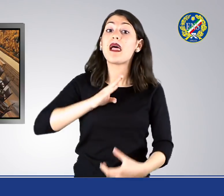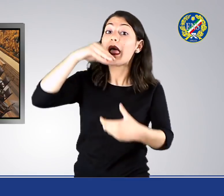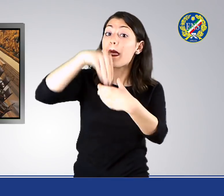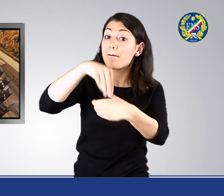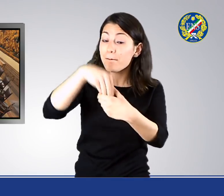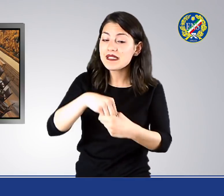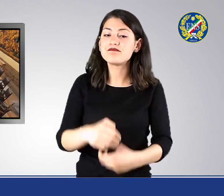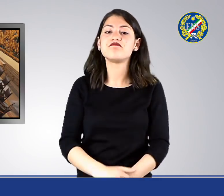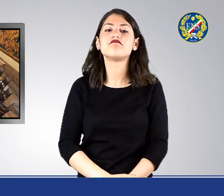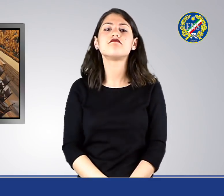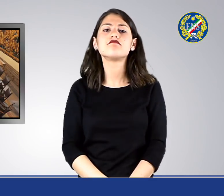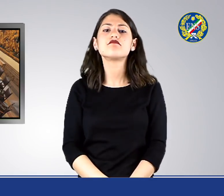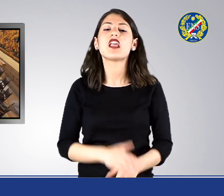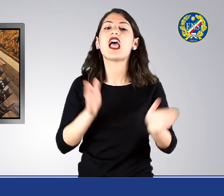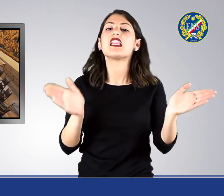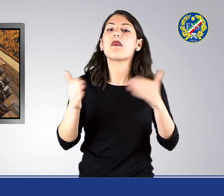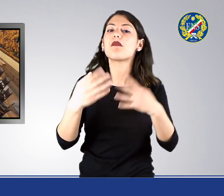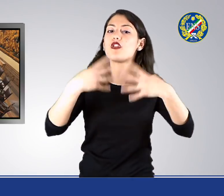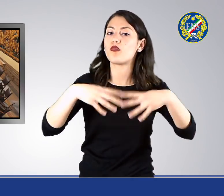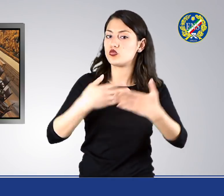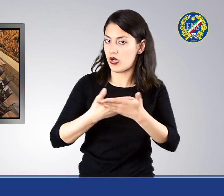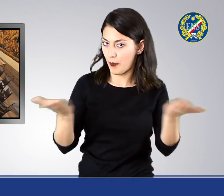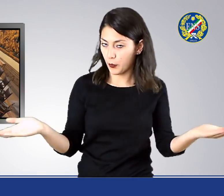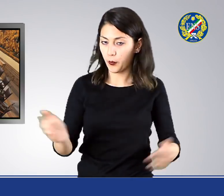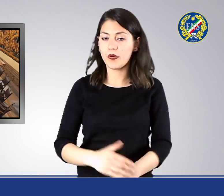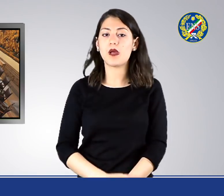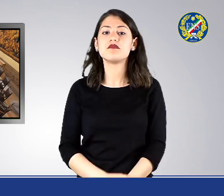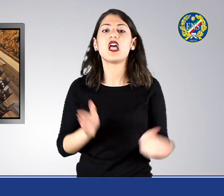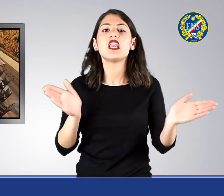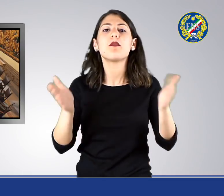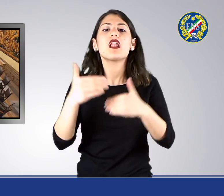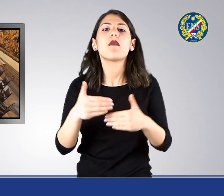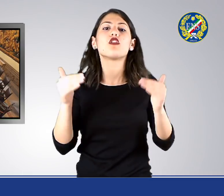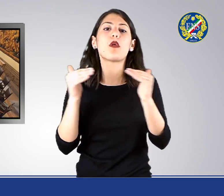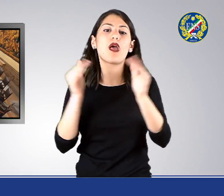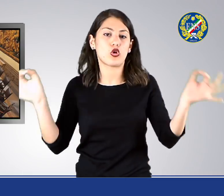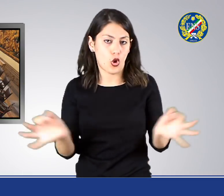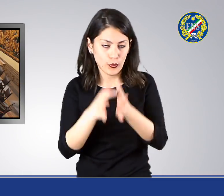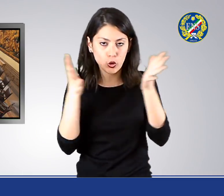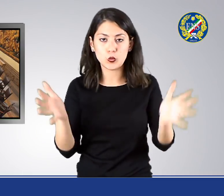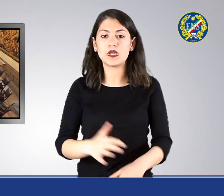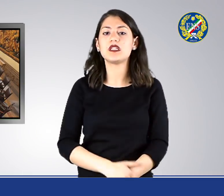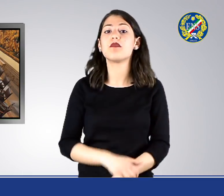parteciperanno i rappresentanti dei Dipartimenti della Funzione Pubblica e delle Pari Opportunità,